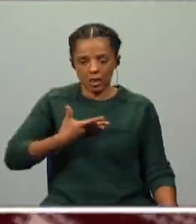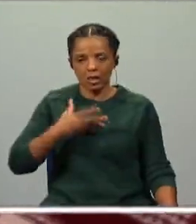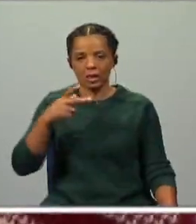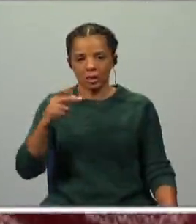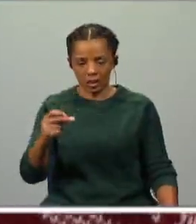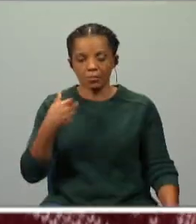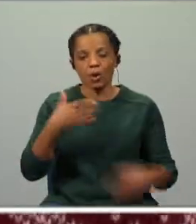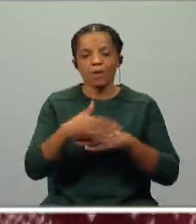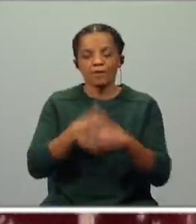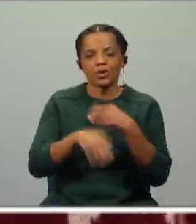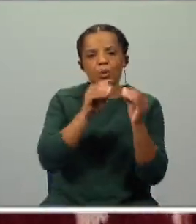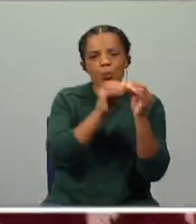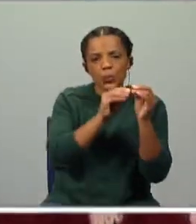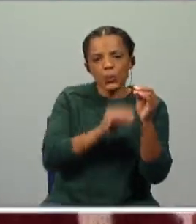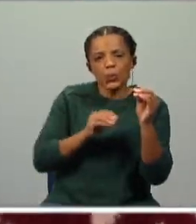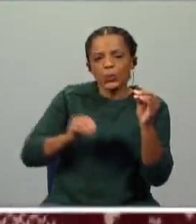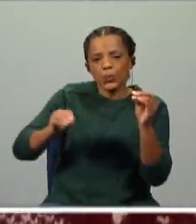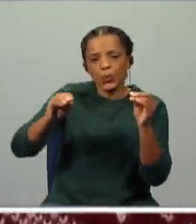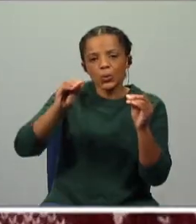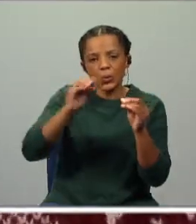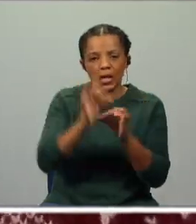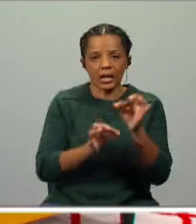Acho que até ficou engraçada, mas vocês podem não querer completar.